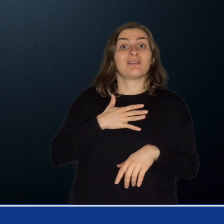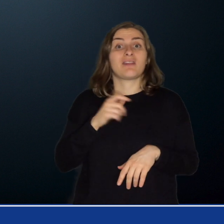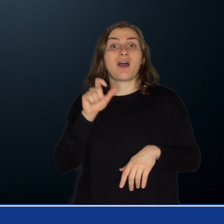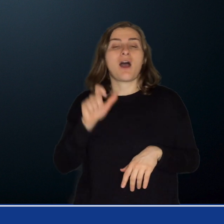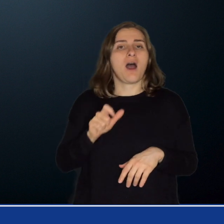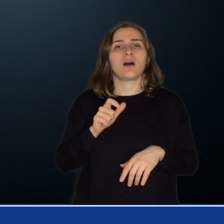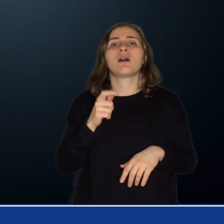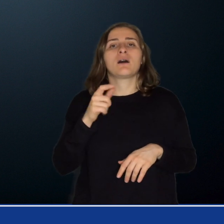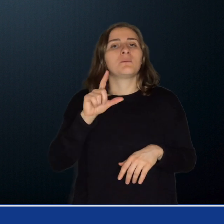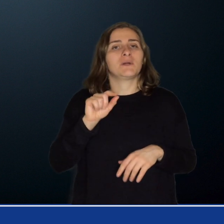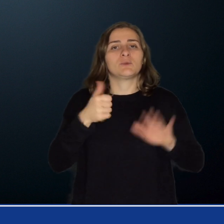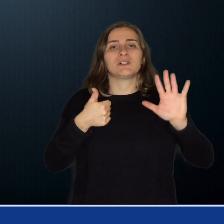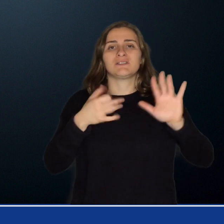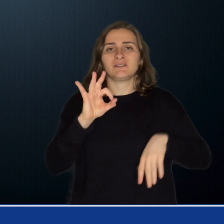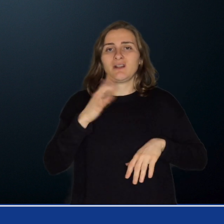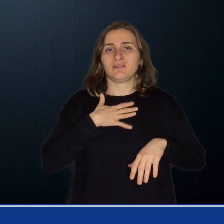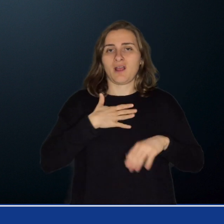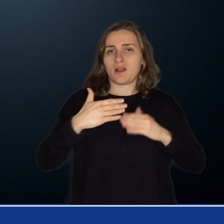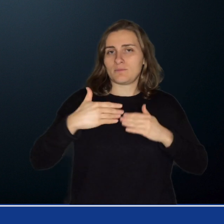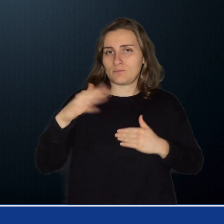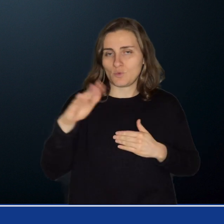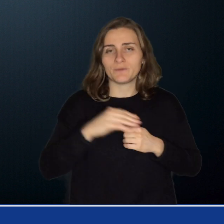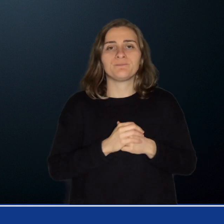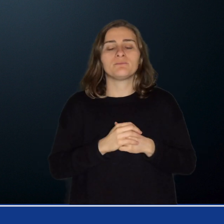con età anagrafica di almeno 60 anni